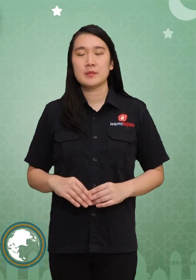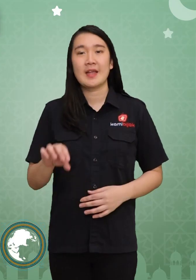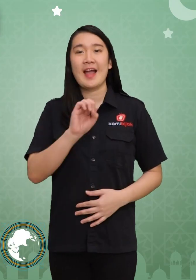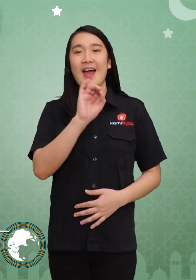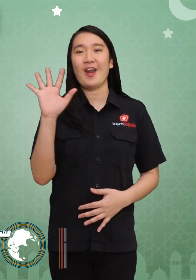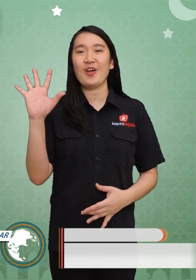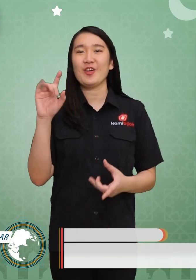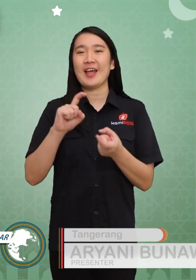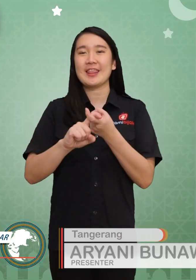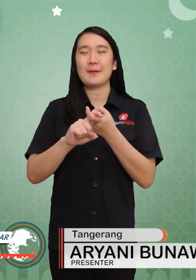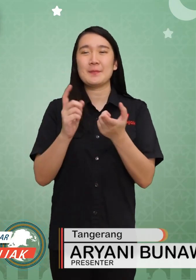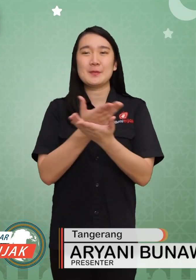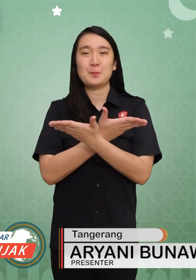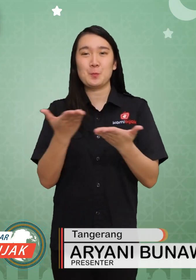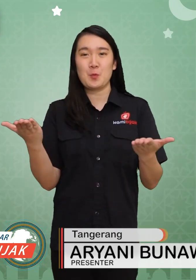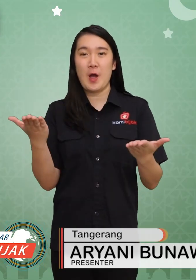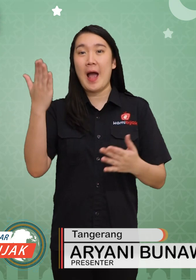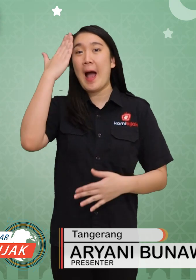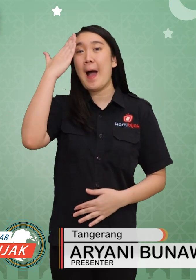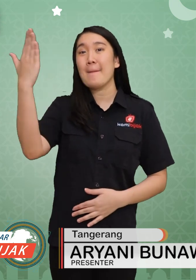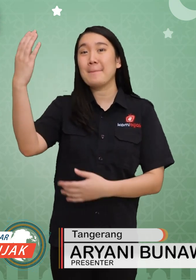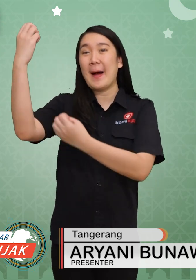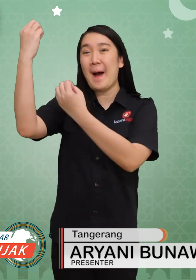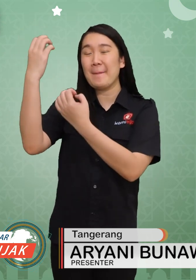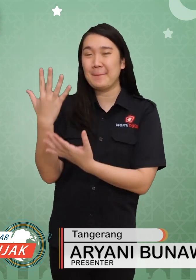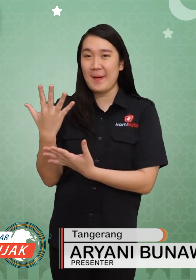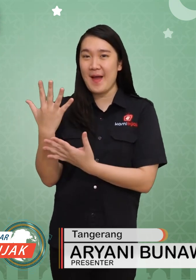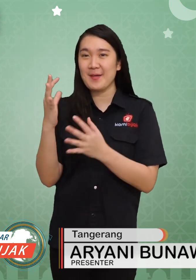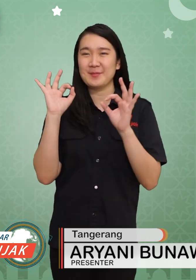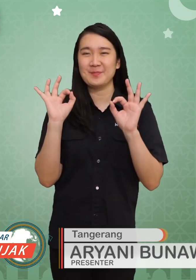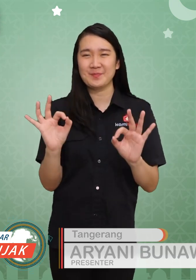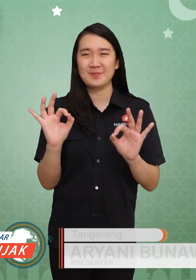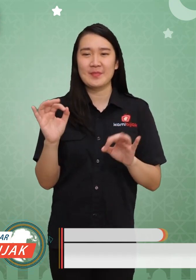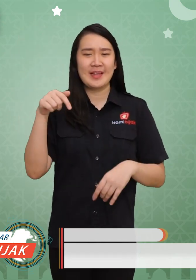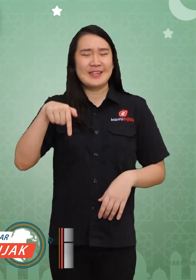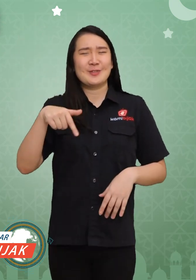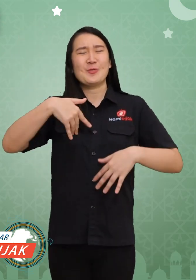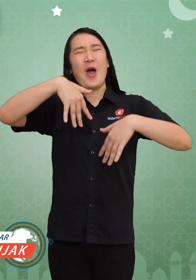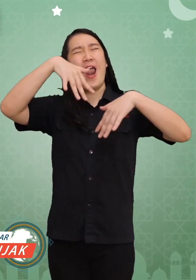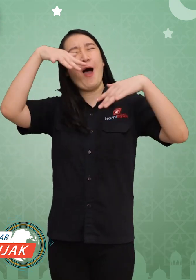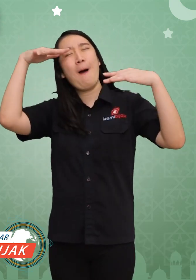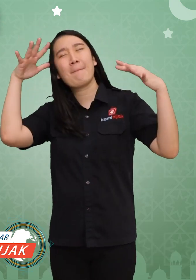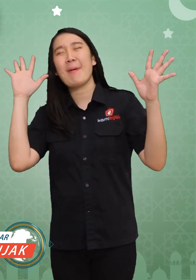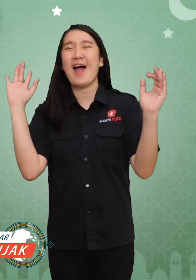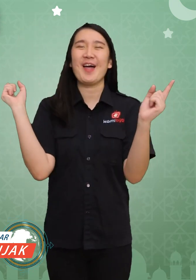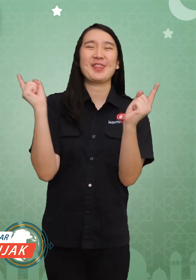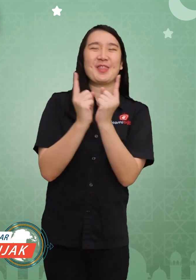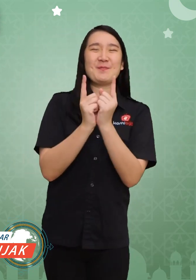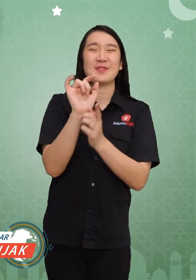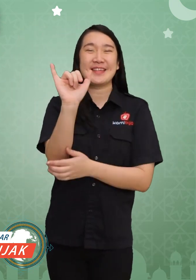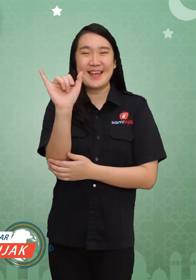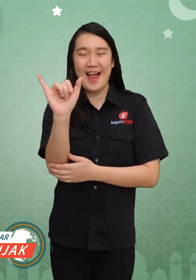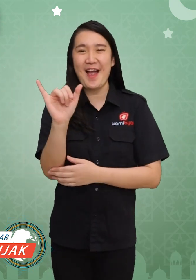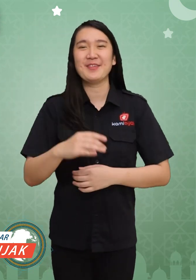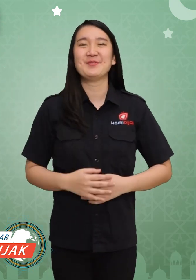Halo teman-teman semua, apa kabar? Sudah lama tidak bertemu.